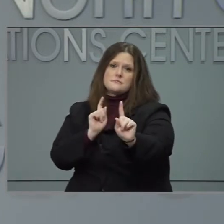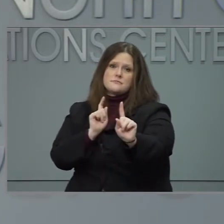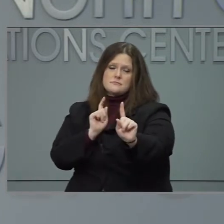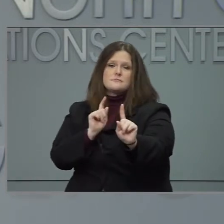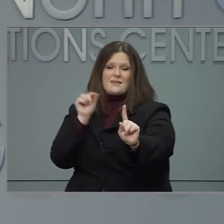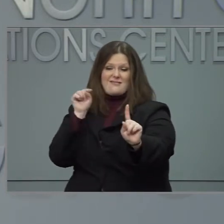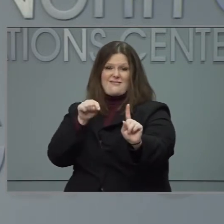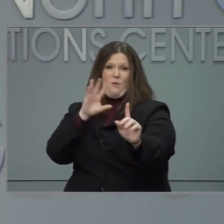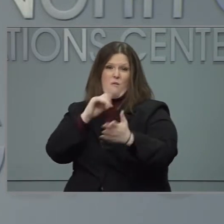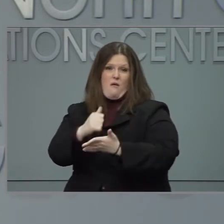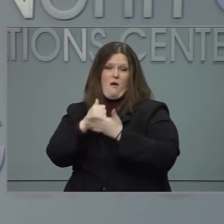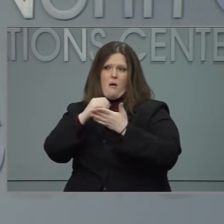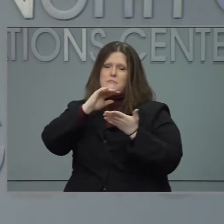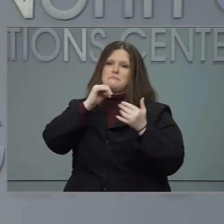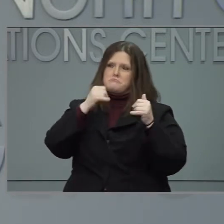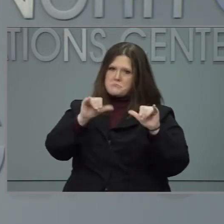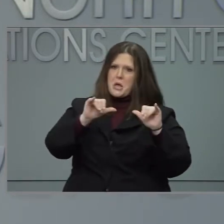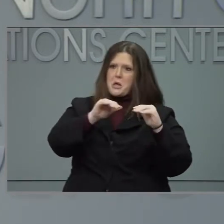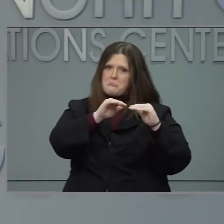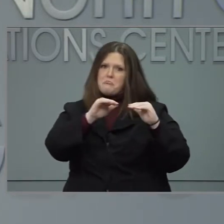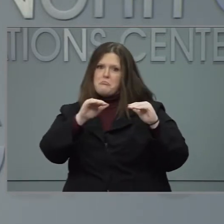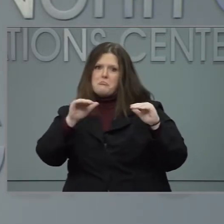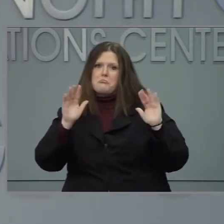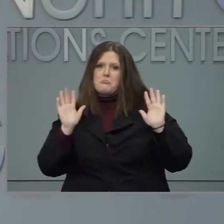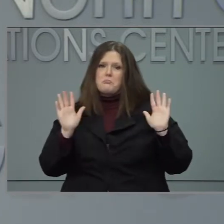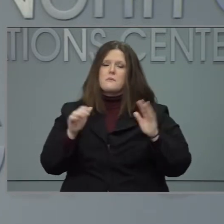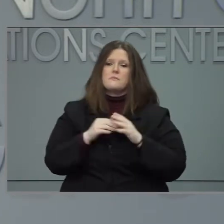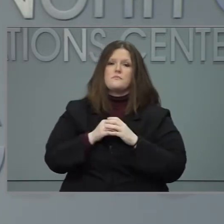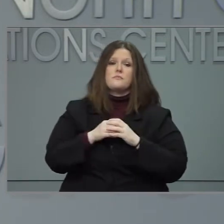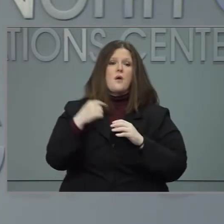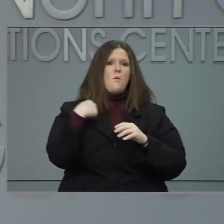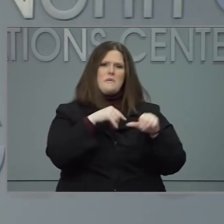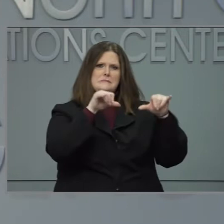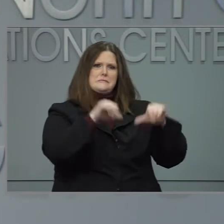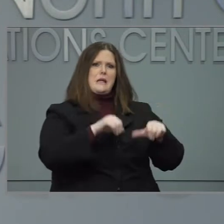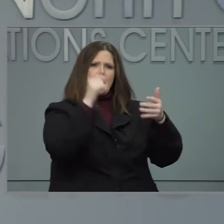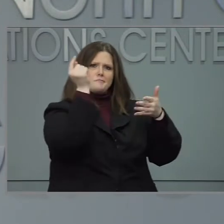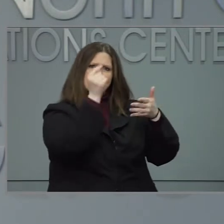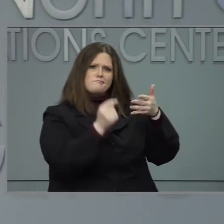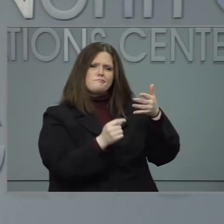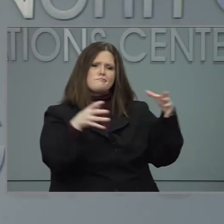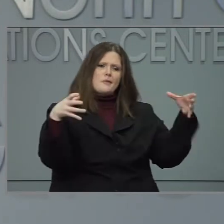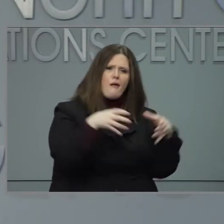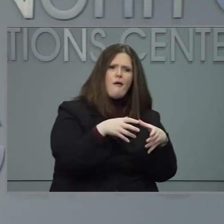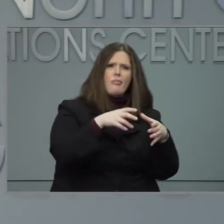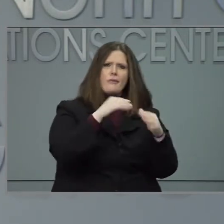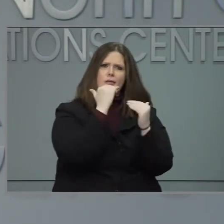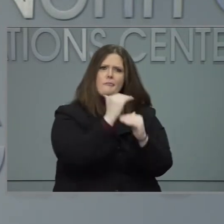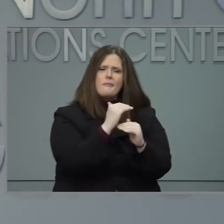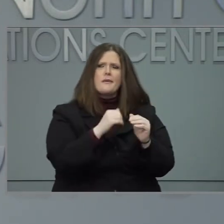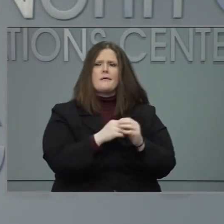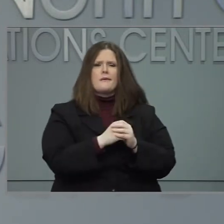sana y también seguimos con las restricciones vigentes, porque sabemos que cuando las personas